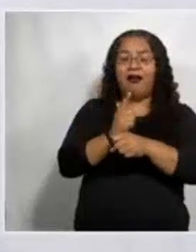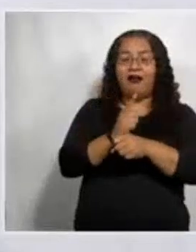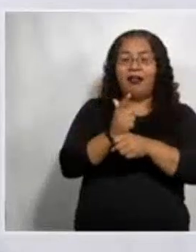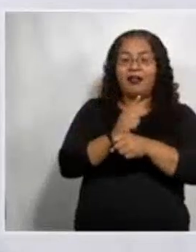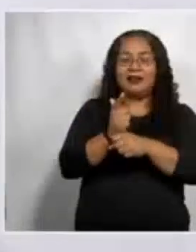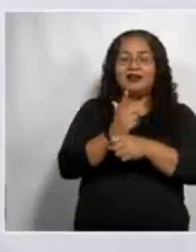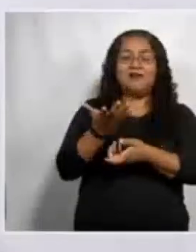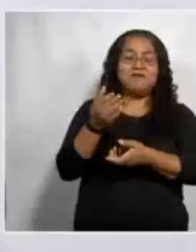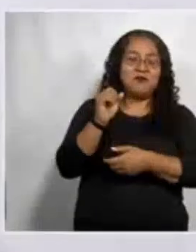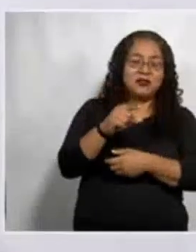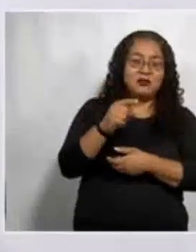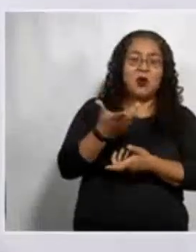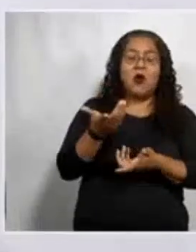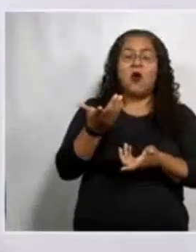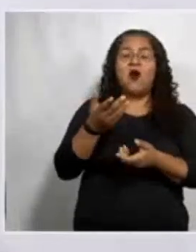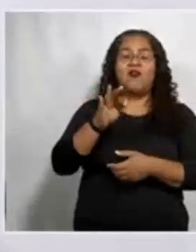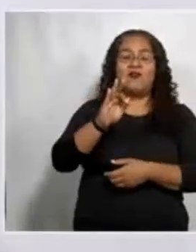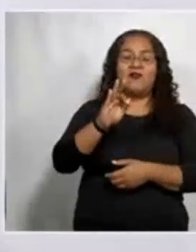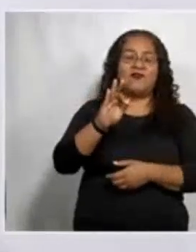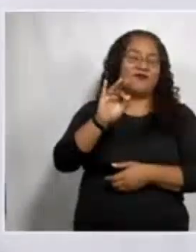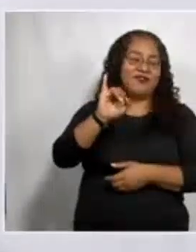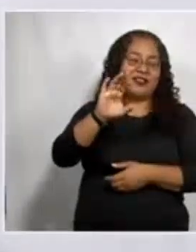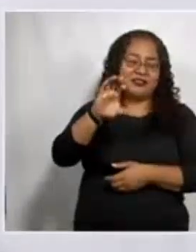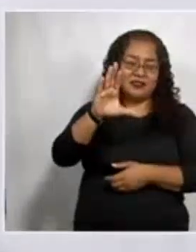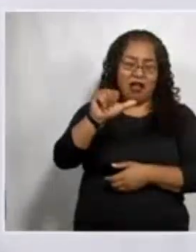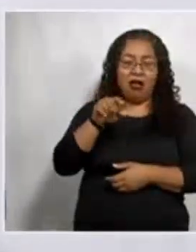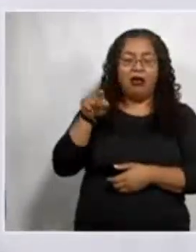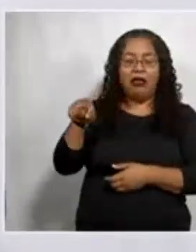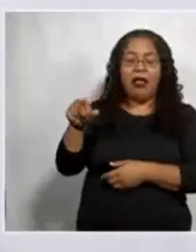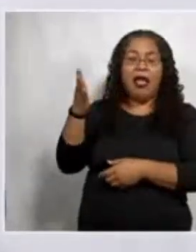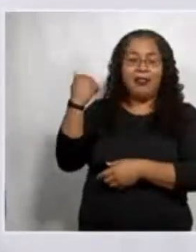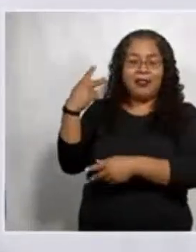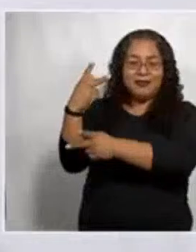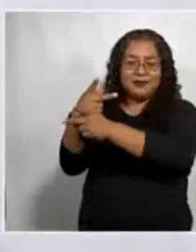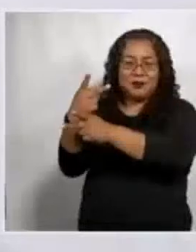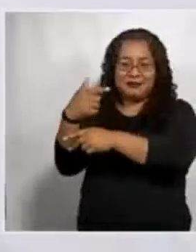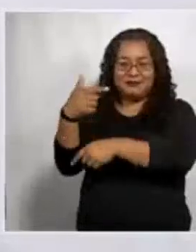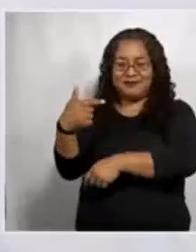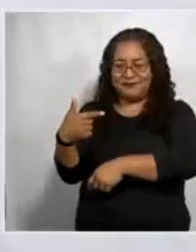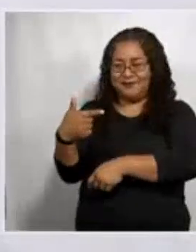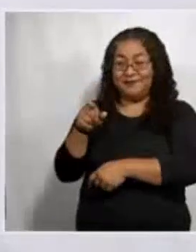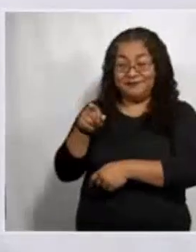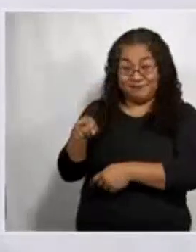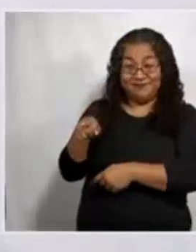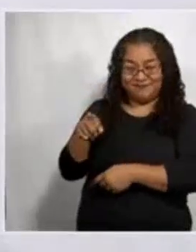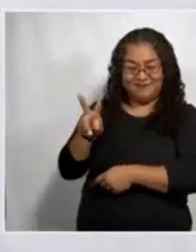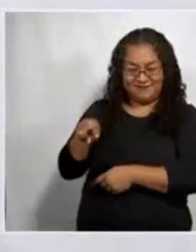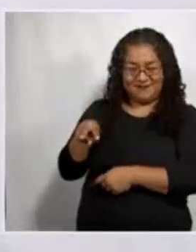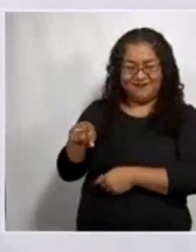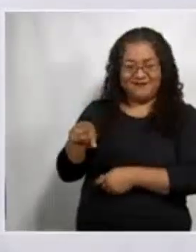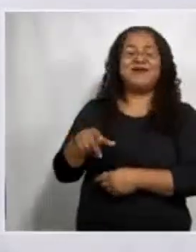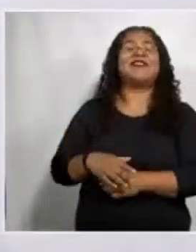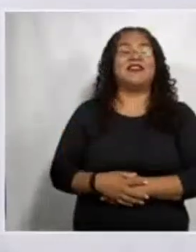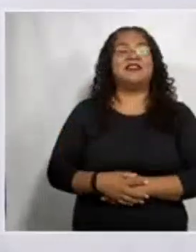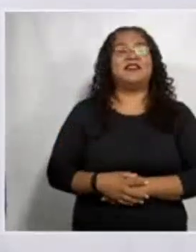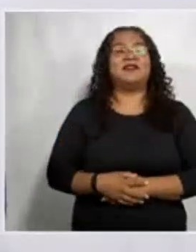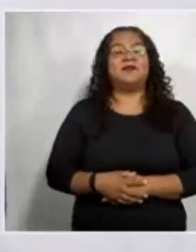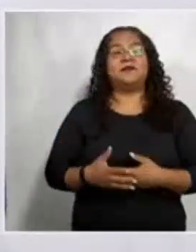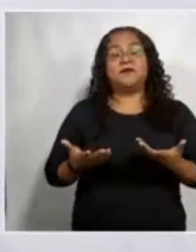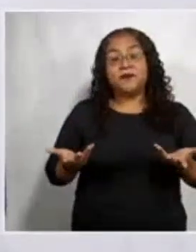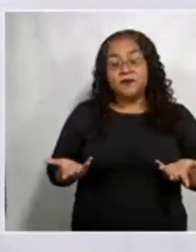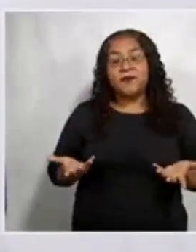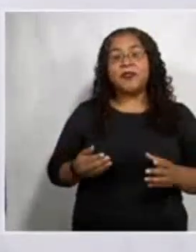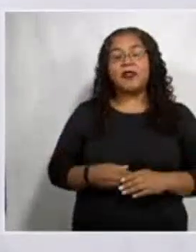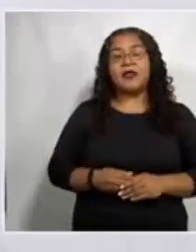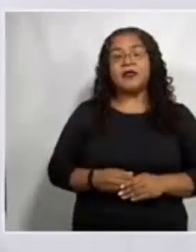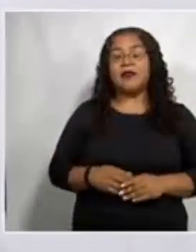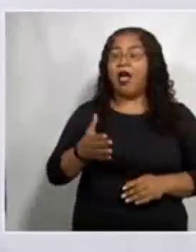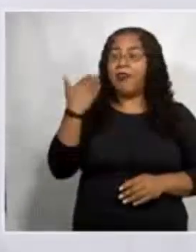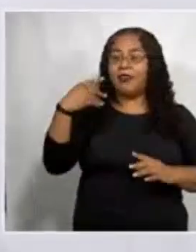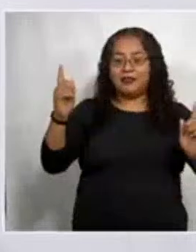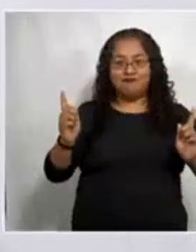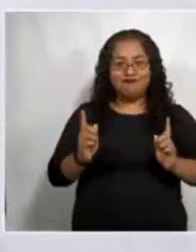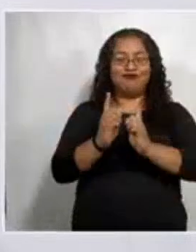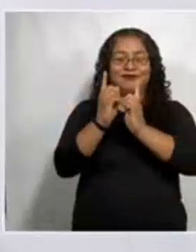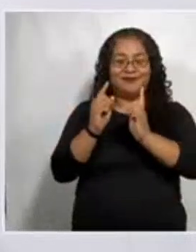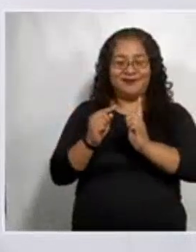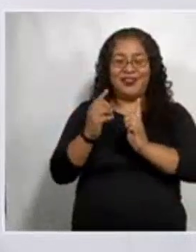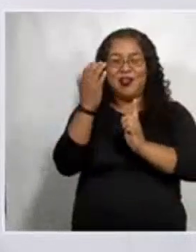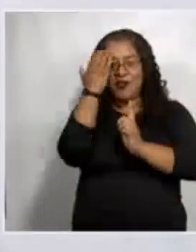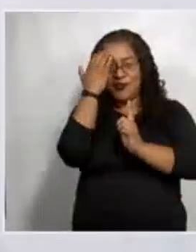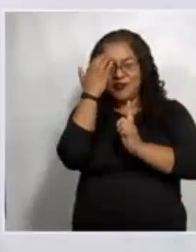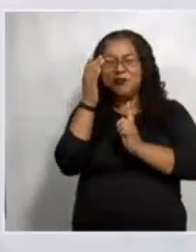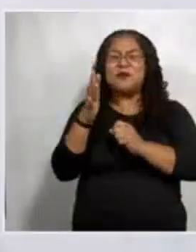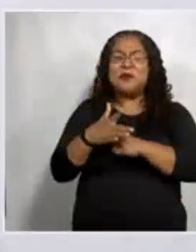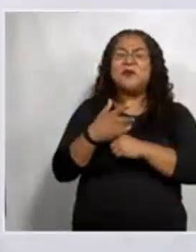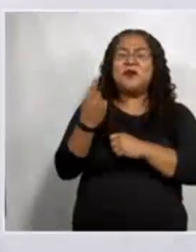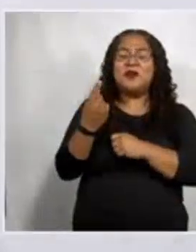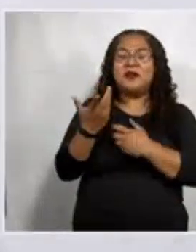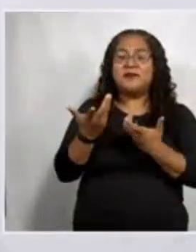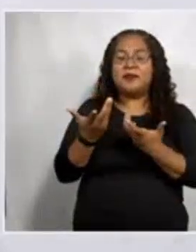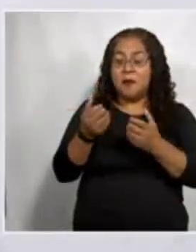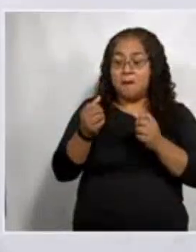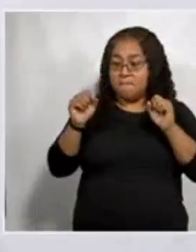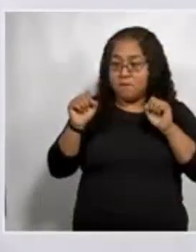de física y él estaba en la prepa 7, ¿verdad? Y nos conocimos ahí porque luchábamos porque un